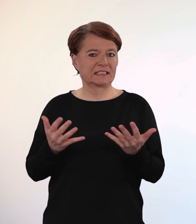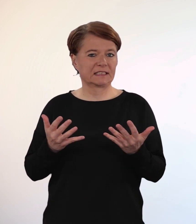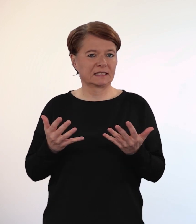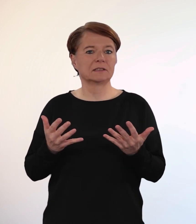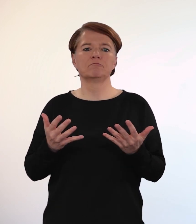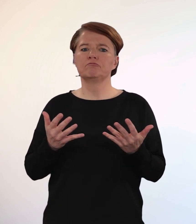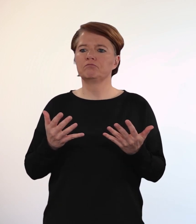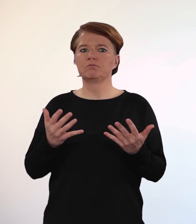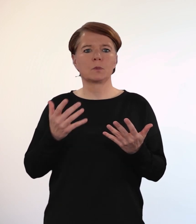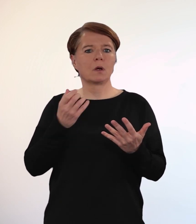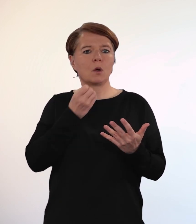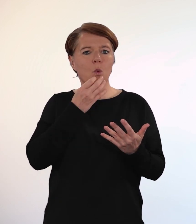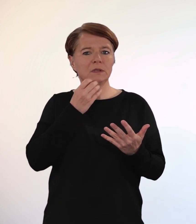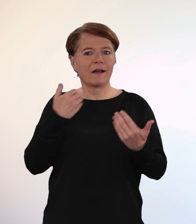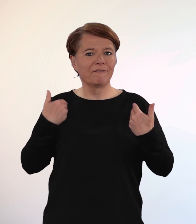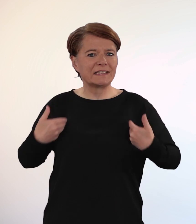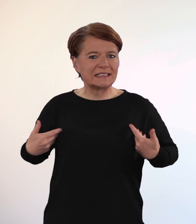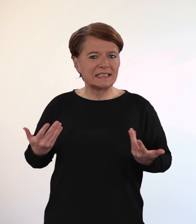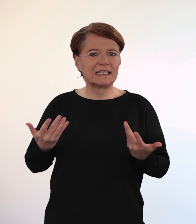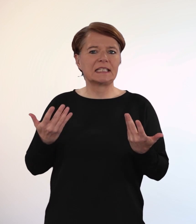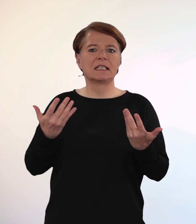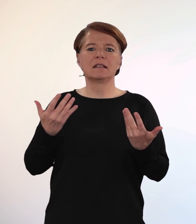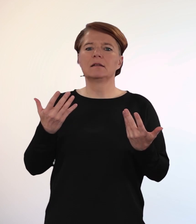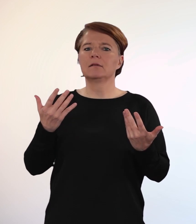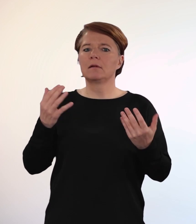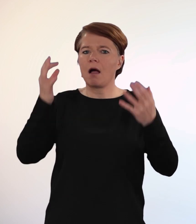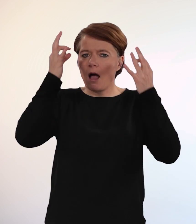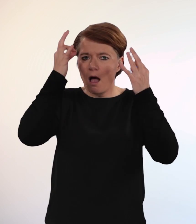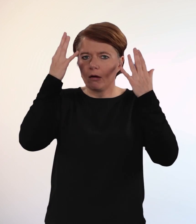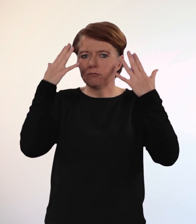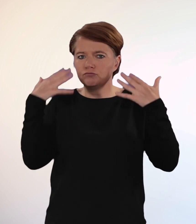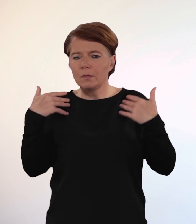eine rosa Weste und habe kinnlanges hellbraunes Haar.